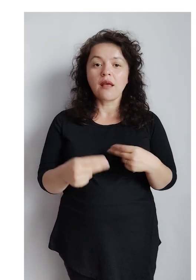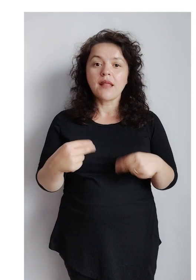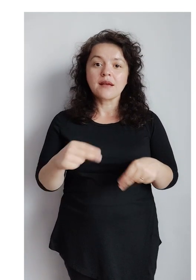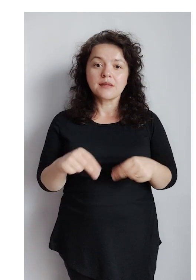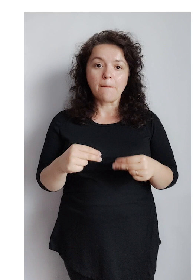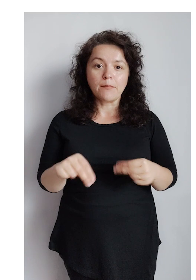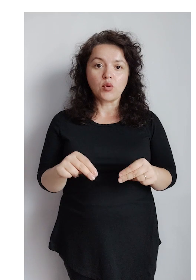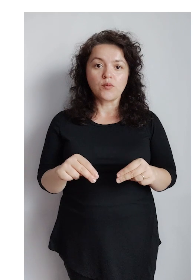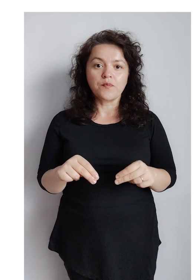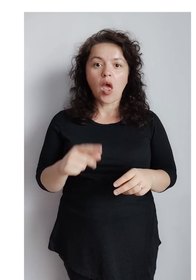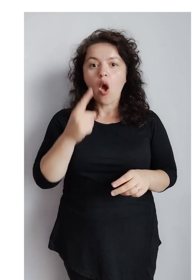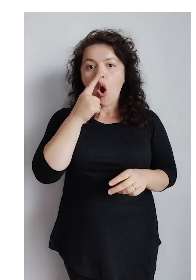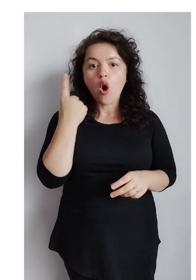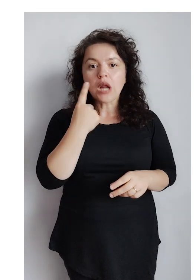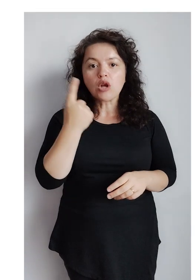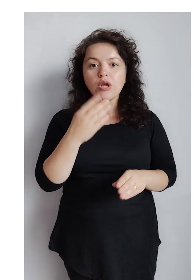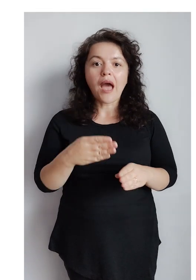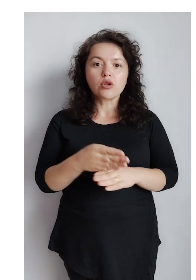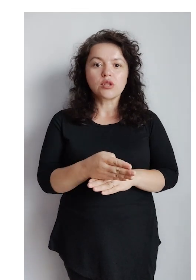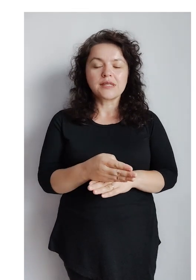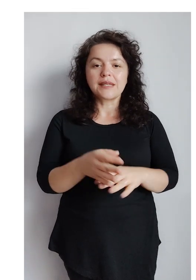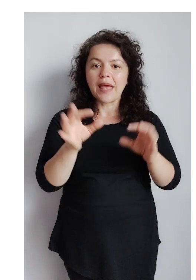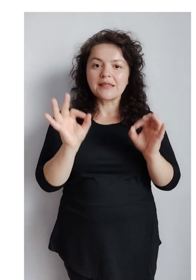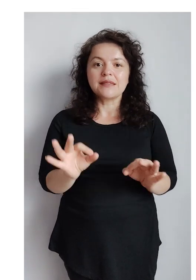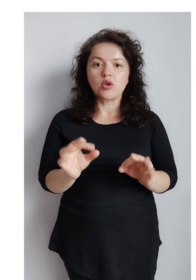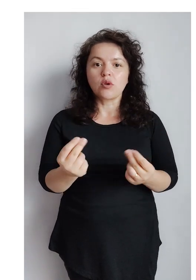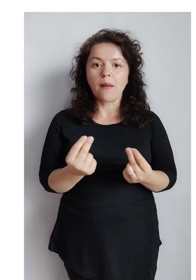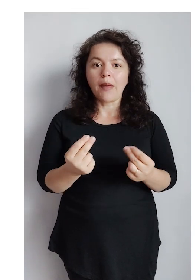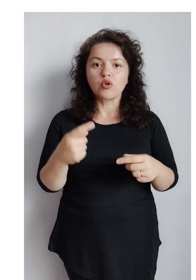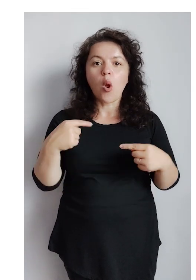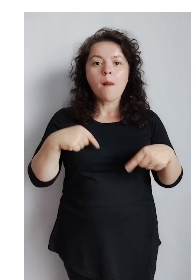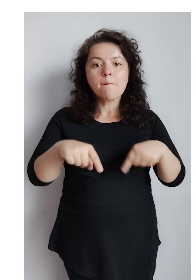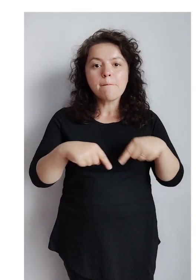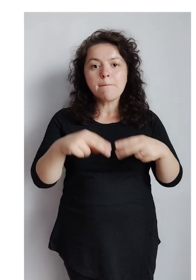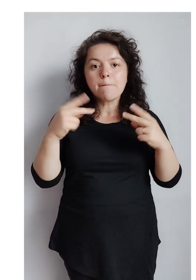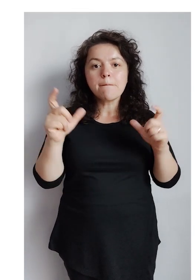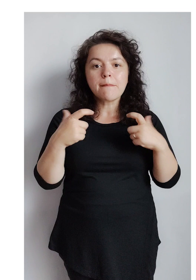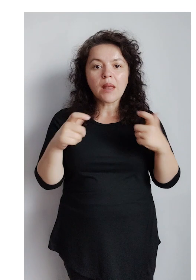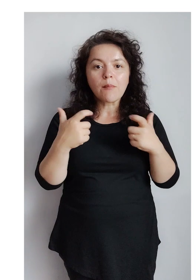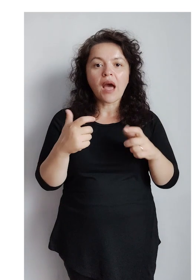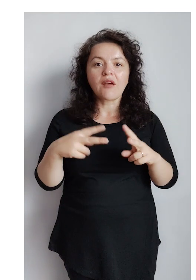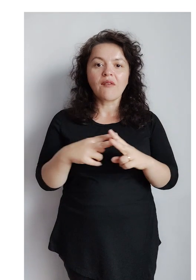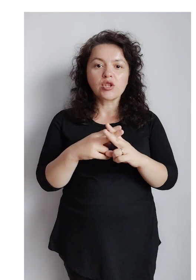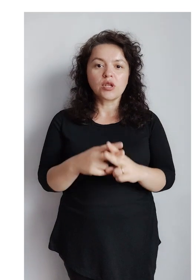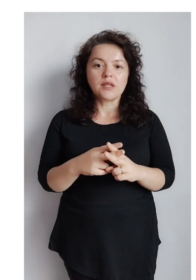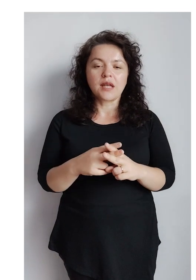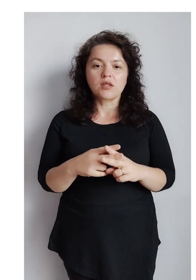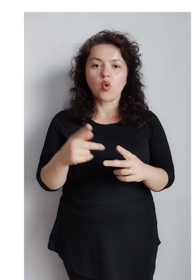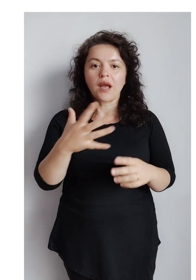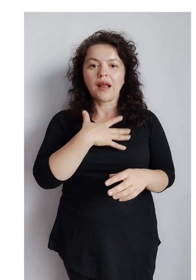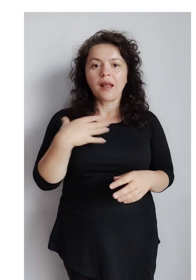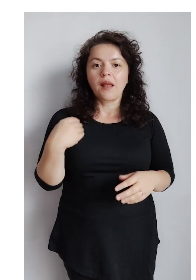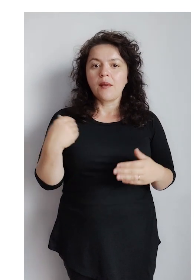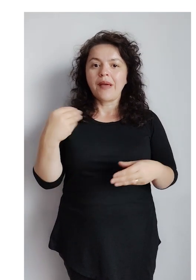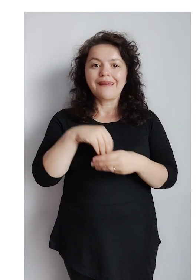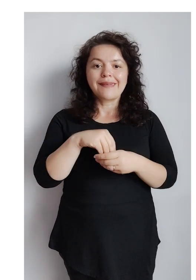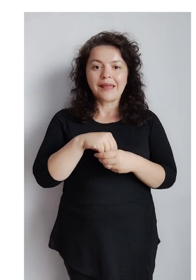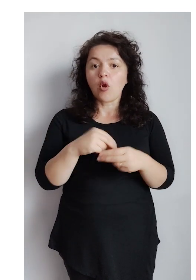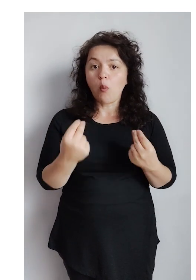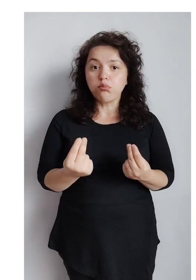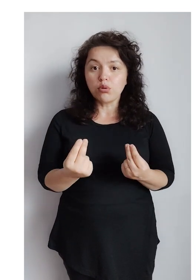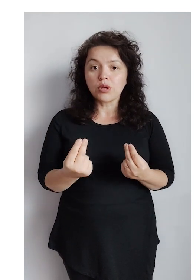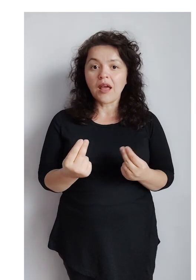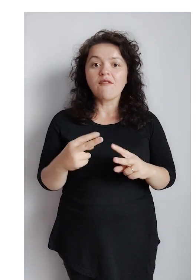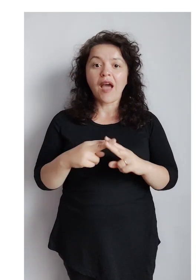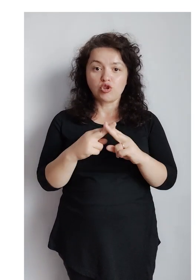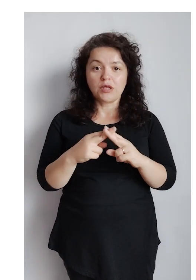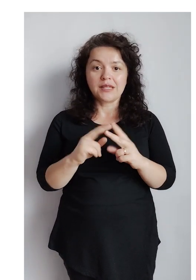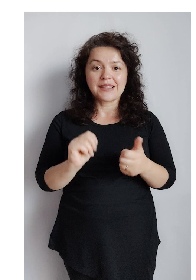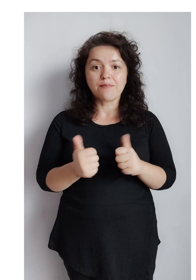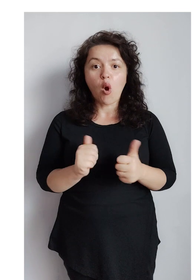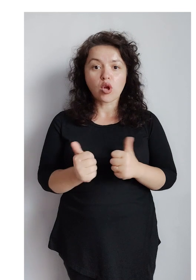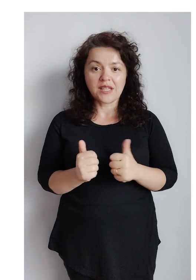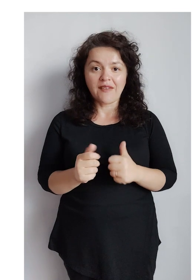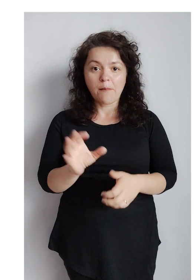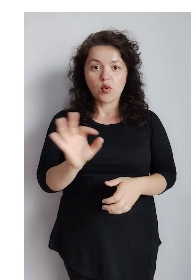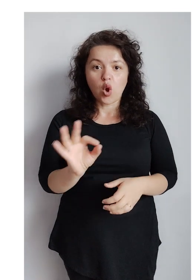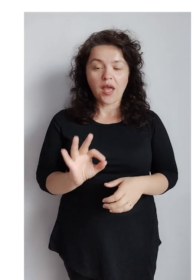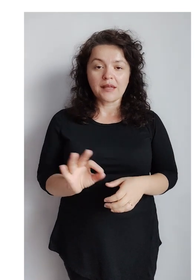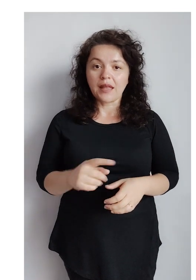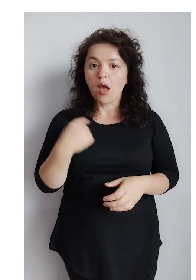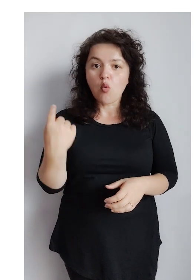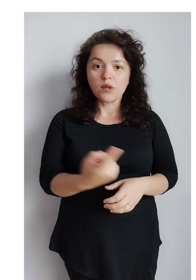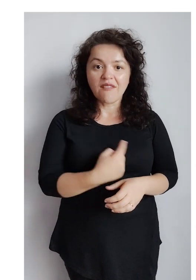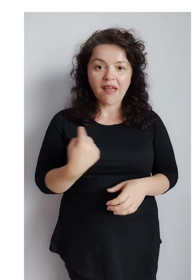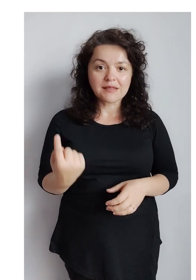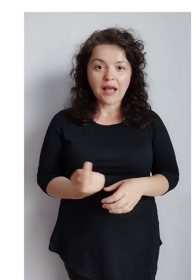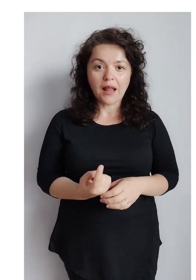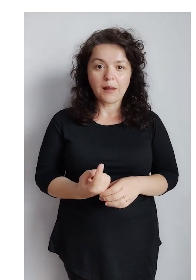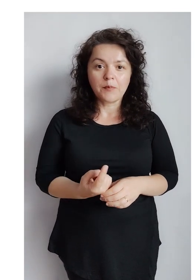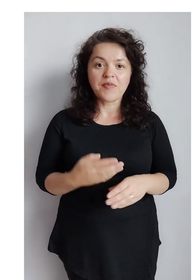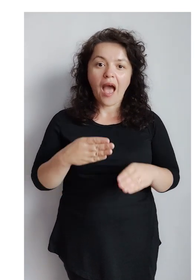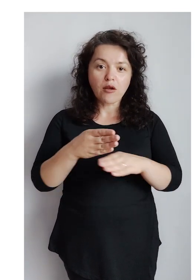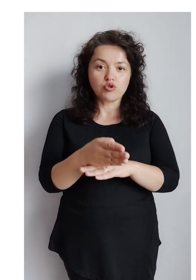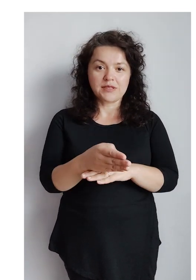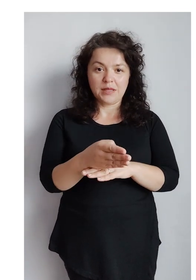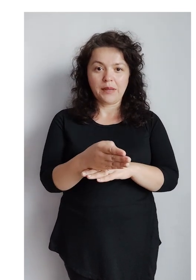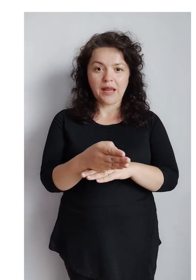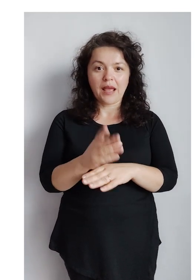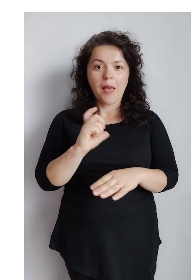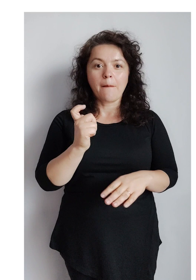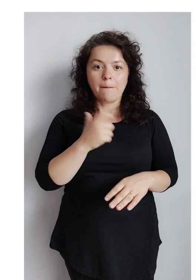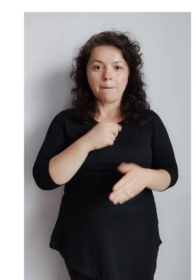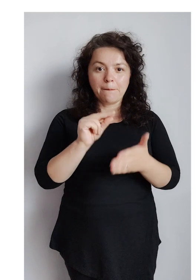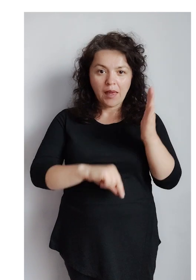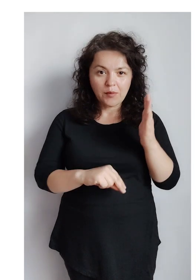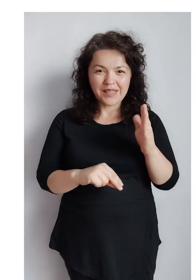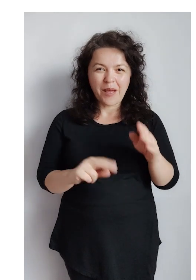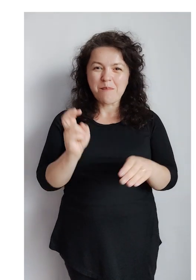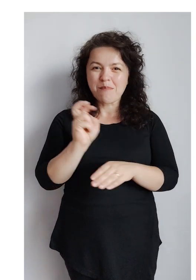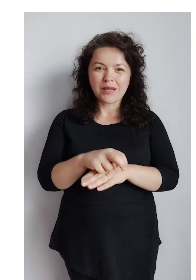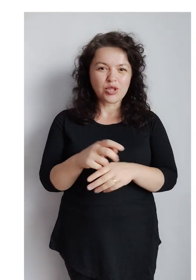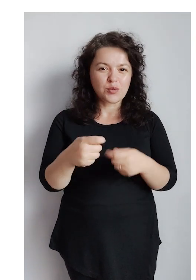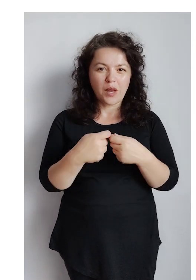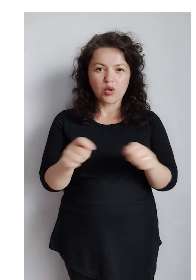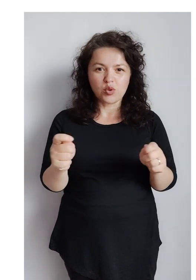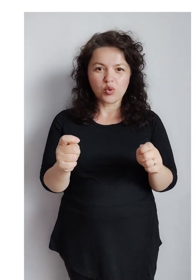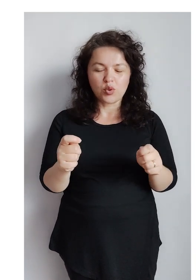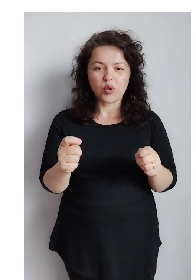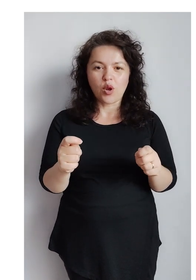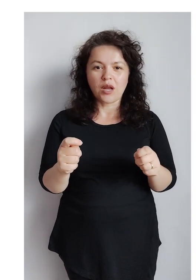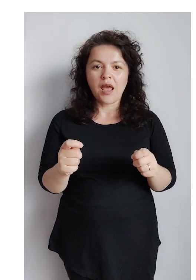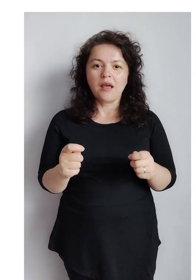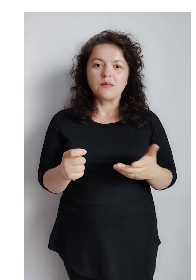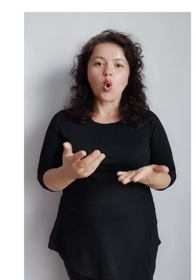De exemplu, orașe accesibile, sigure pentru plimbare, facilități cu un climat interior bun, facilități sportive proiectate universal, accesibile care permit participarea tuturor utilizatorilor